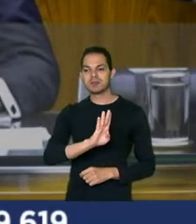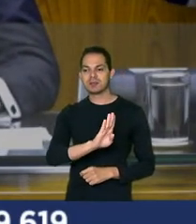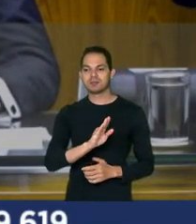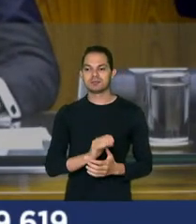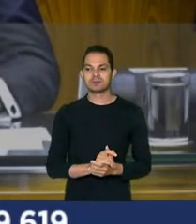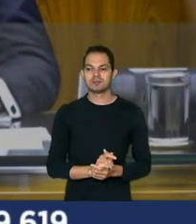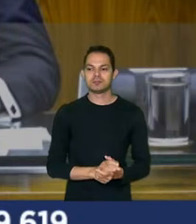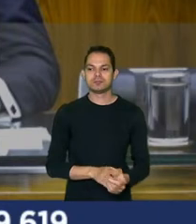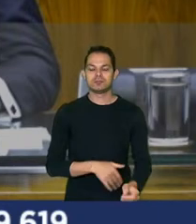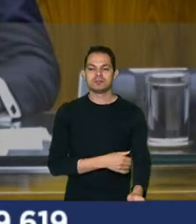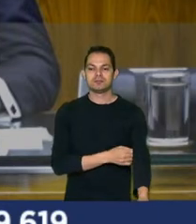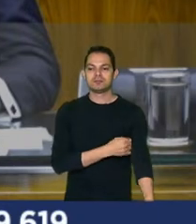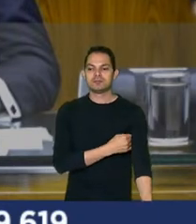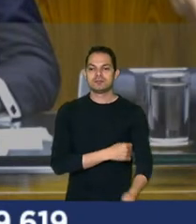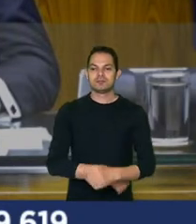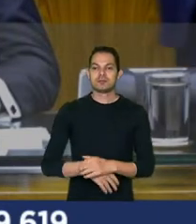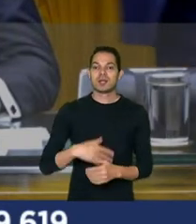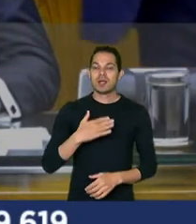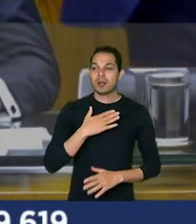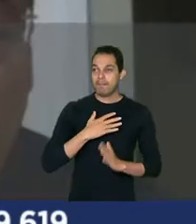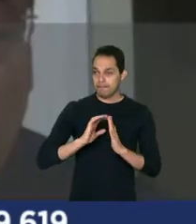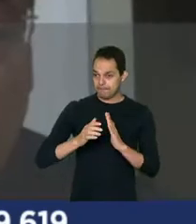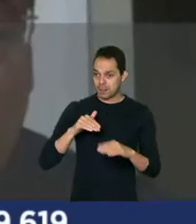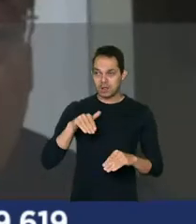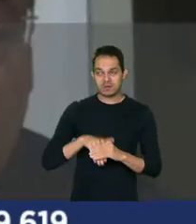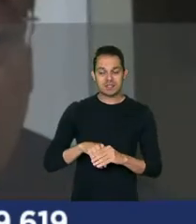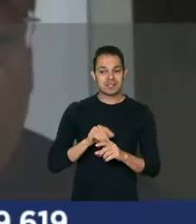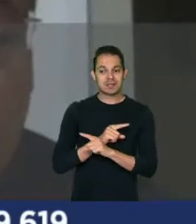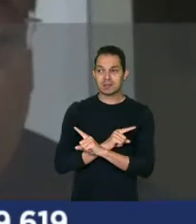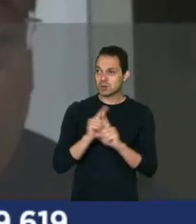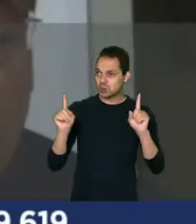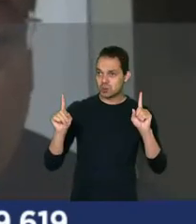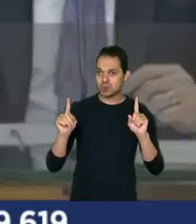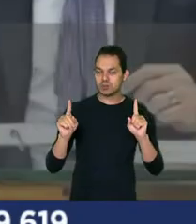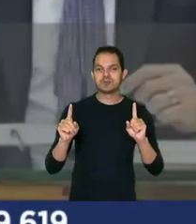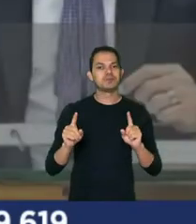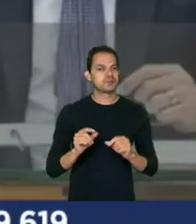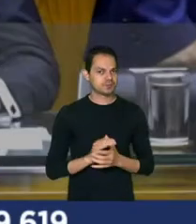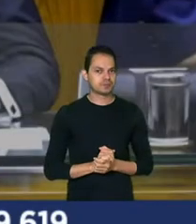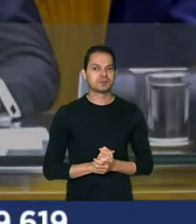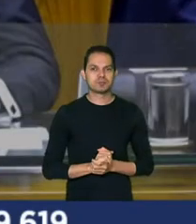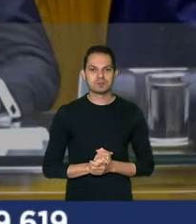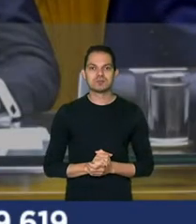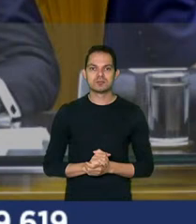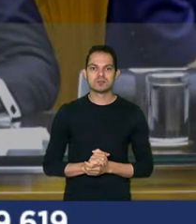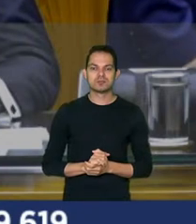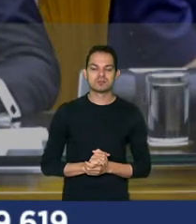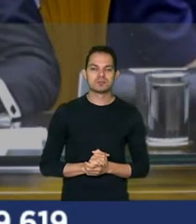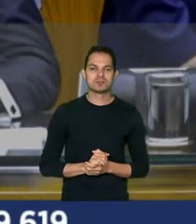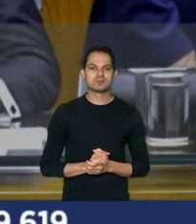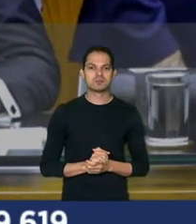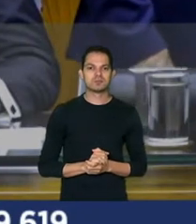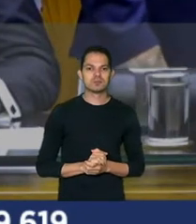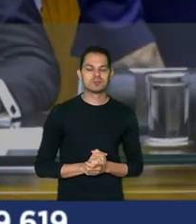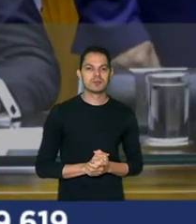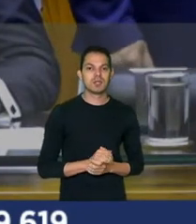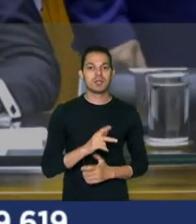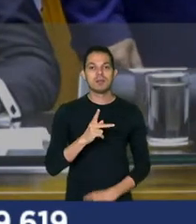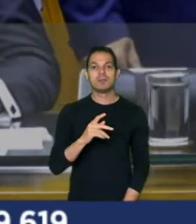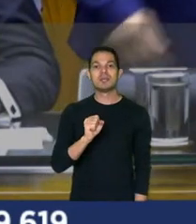[DEPUTADO]: PSDB, PRESIDENTE. PSDB É NÃO, SENHOR PRESIDENTE. NÃO É EMENDA. -- [PRESIDENTE]: PSDB É